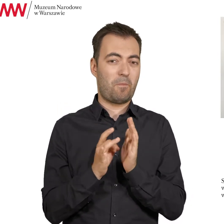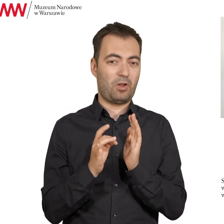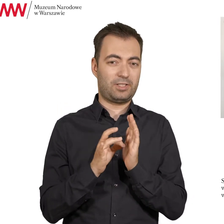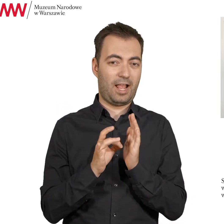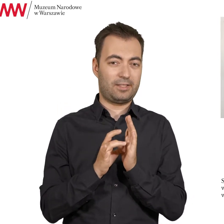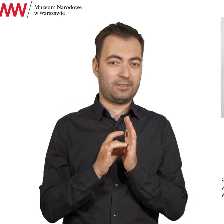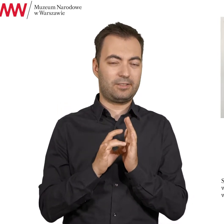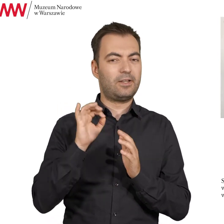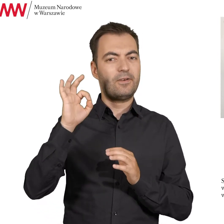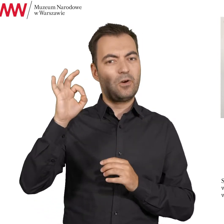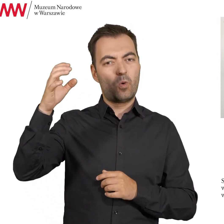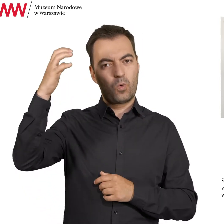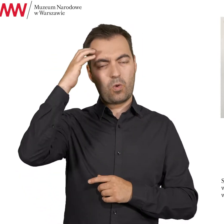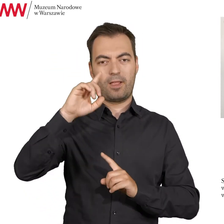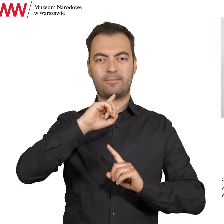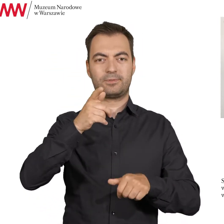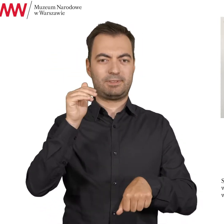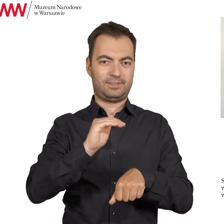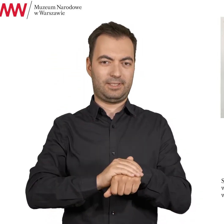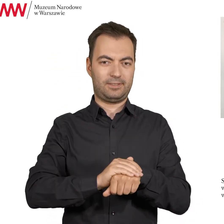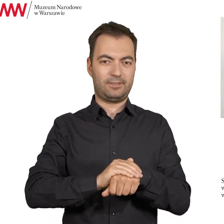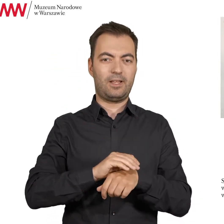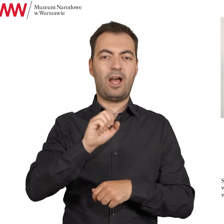jedynie porcelanę wykonywaną na królewskie zamówienie